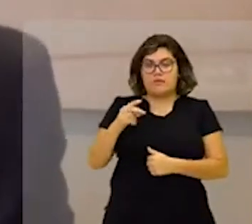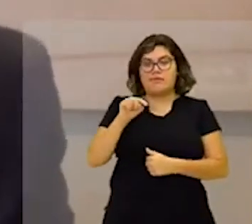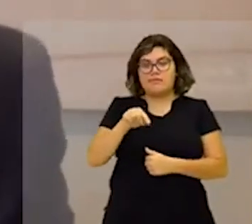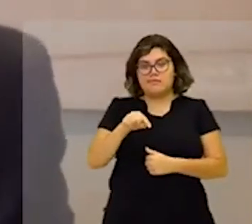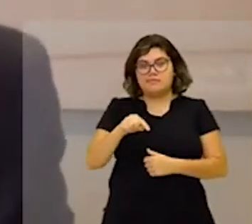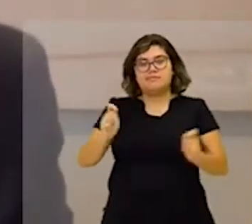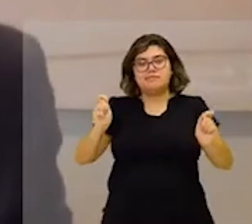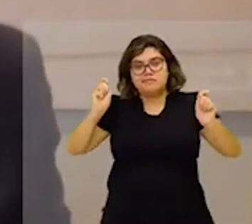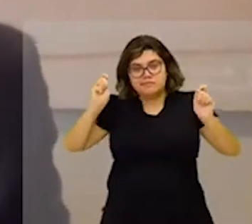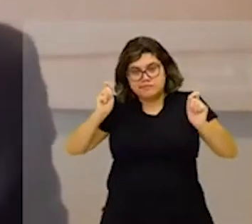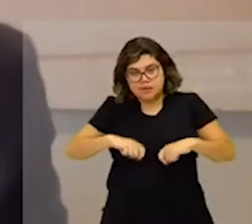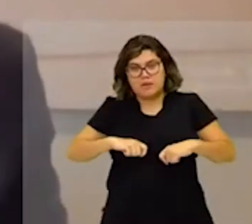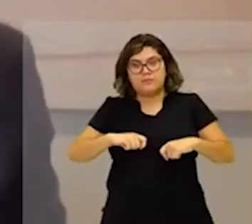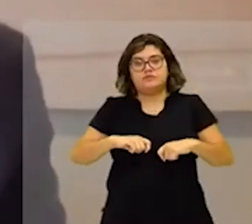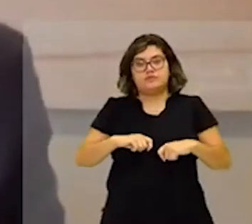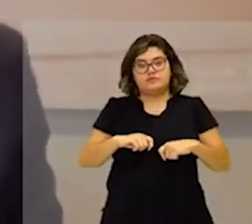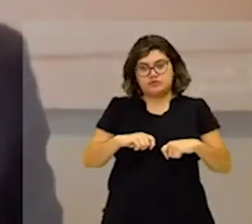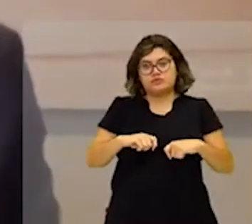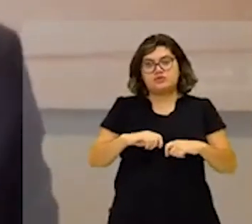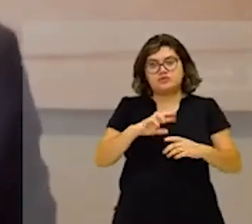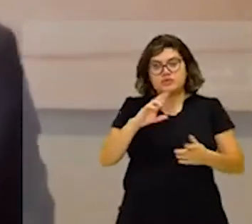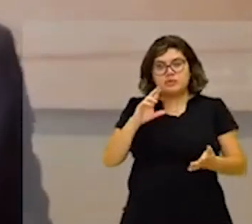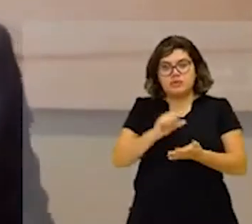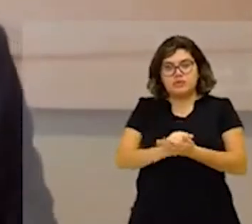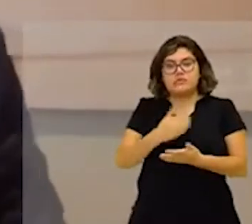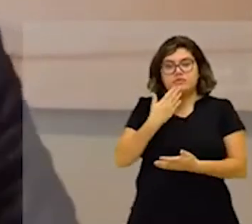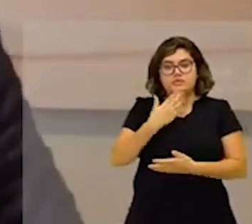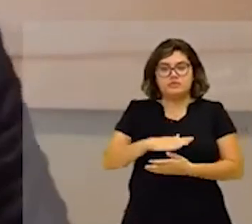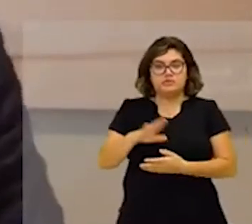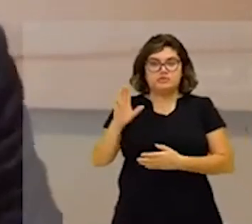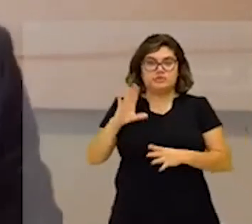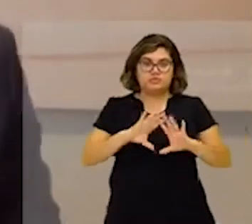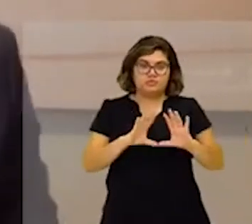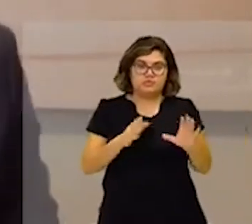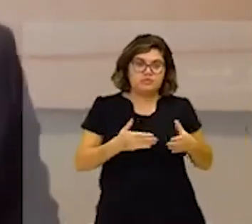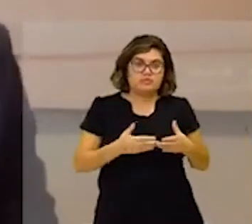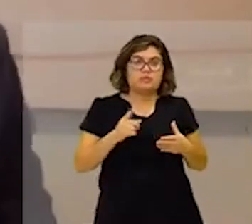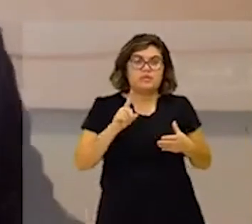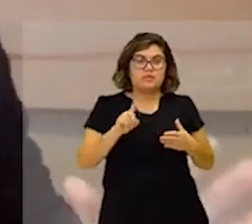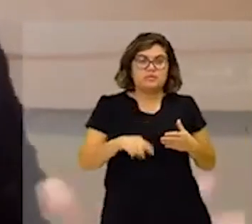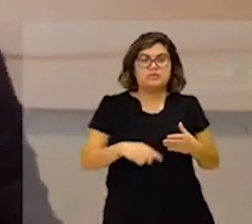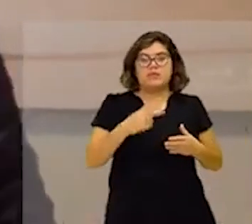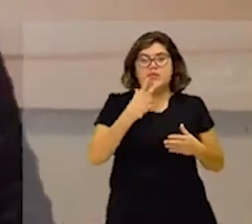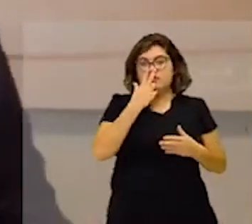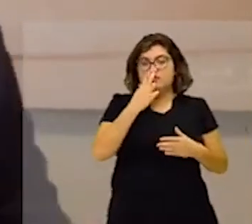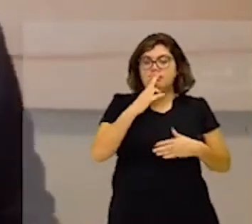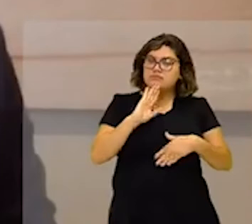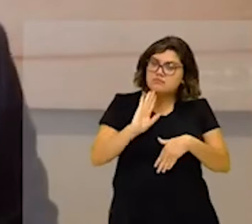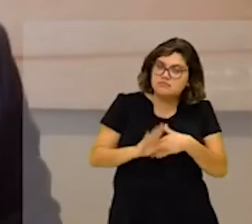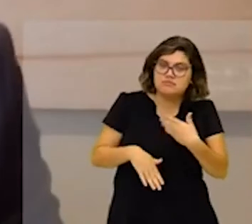Às vezes as o registro de candidaturas coletivas então é um grande avanço porque acaba com esse